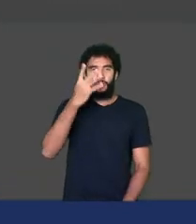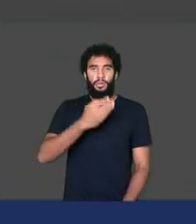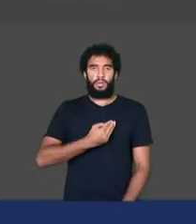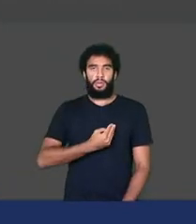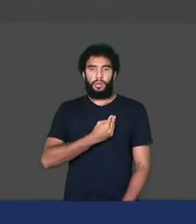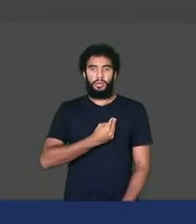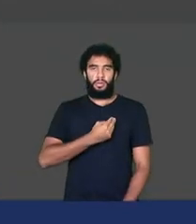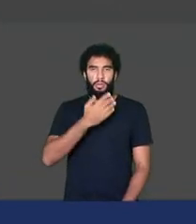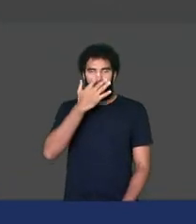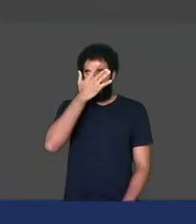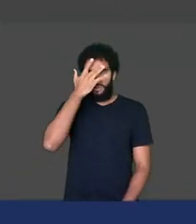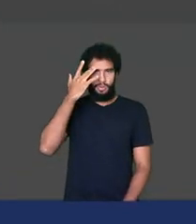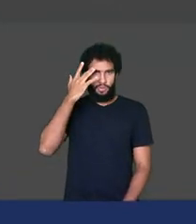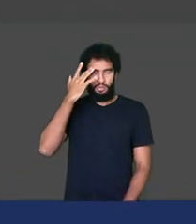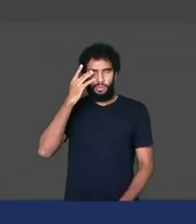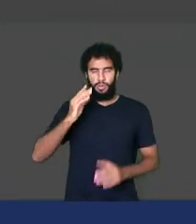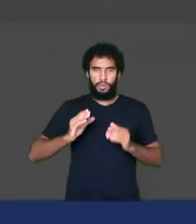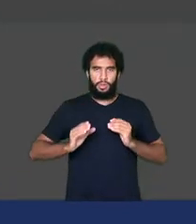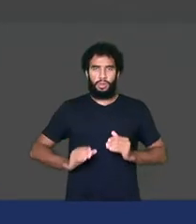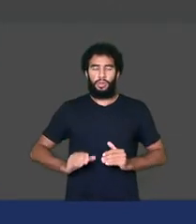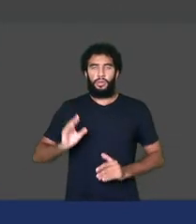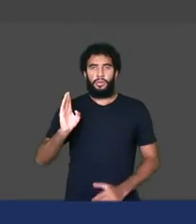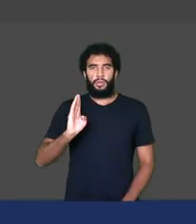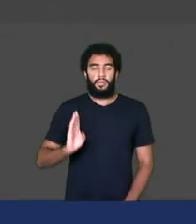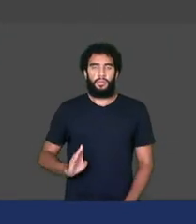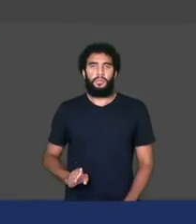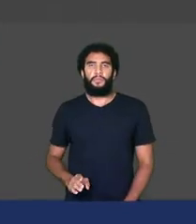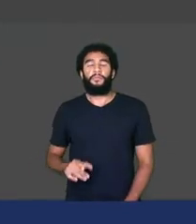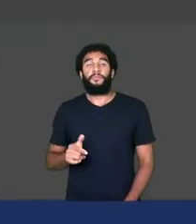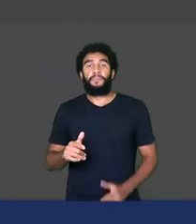DESBUROCRATIZAÇÃO E FACILITARÁA VIDA DO POVO BRASILEIRO. ASSIM TEM TEM SIDO AS AÇÕES DO GOVERNO FEDERAL,